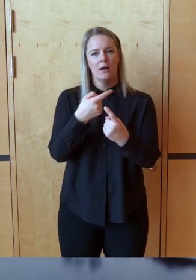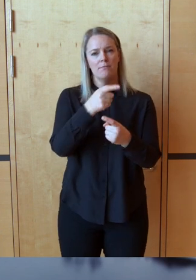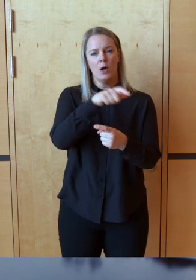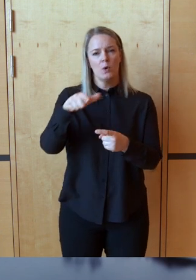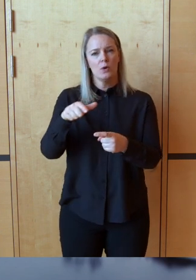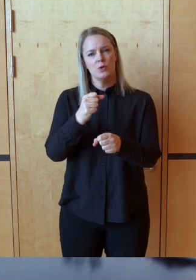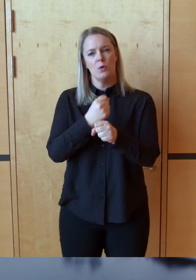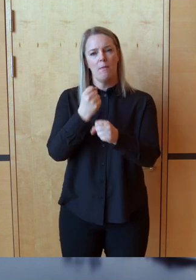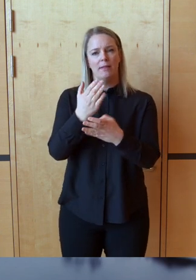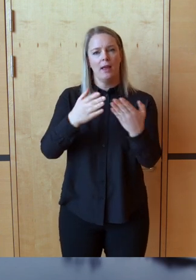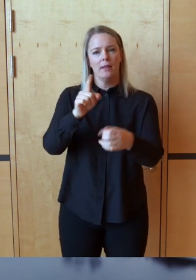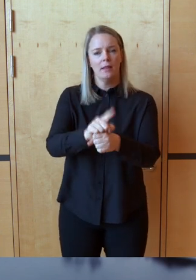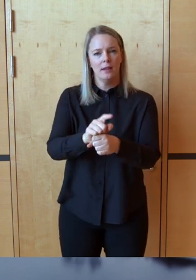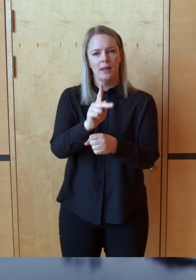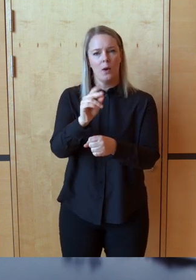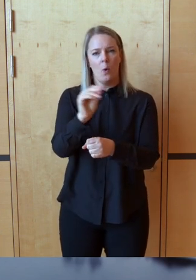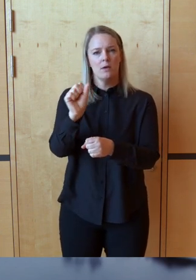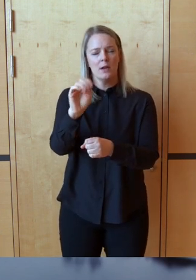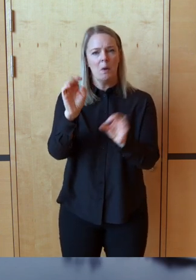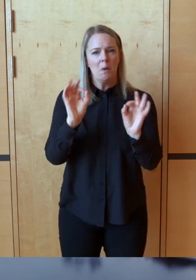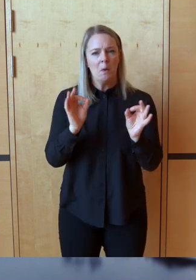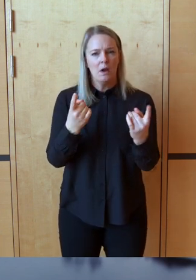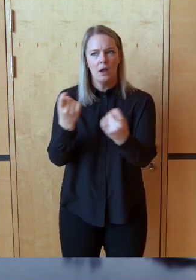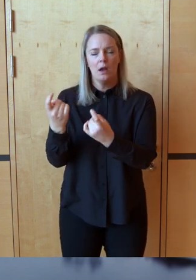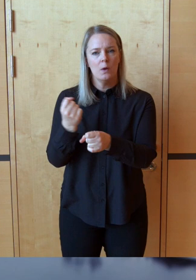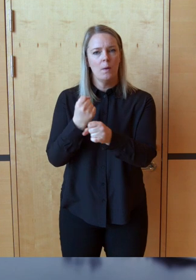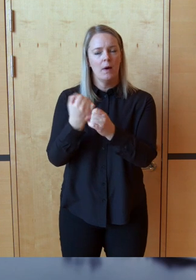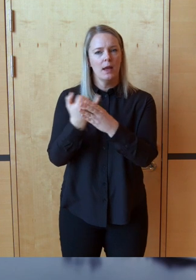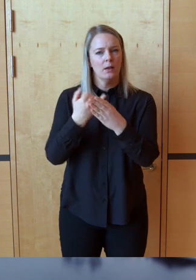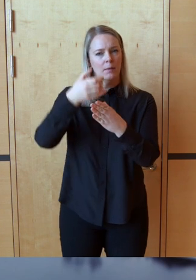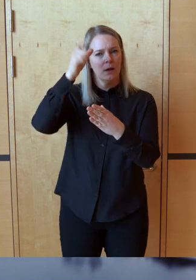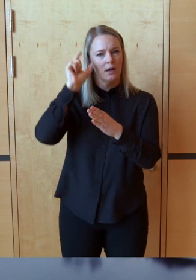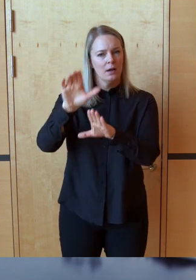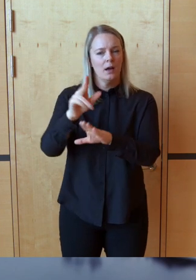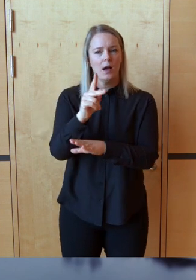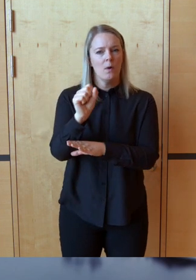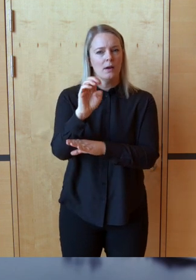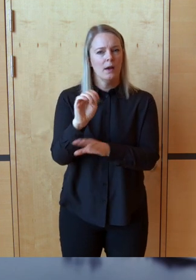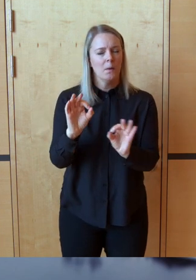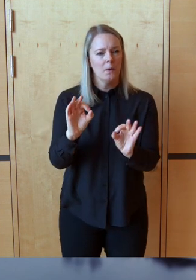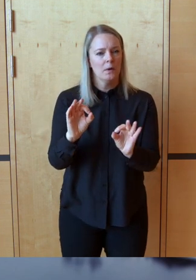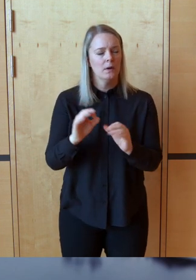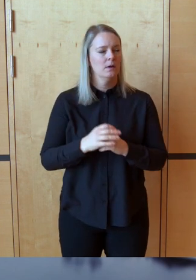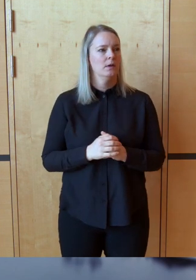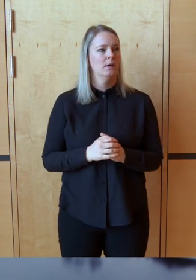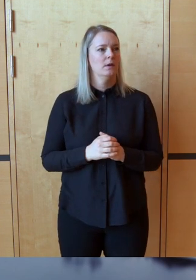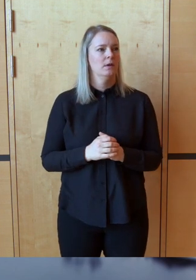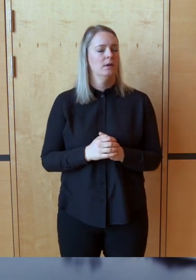Jag pratar Lorenz på trean om att vi ska etablera Räddningstjänsten Kåge men Vem ska vi vara med vilda deltidsbrandmän